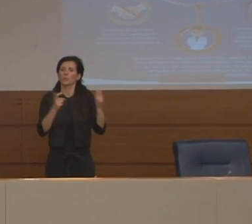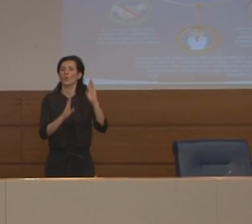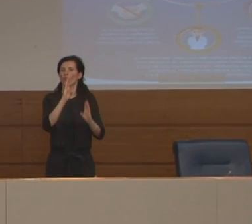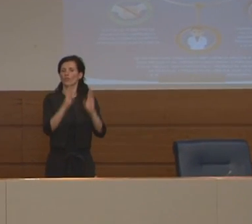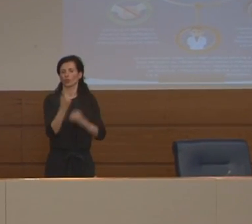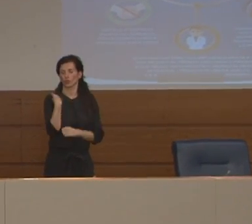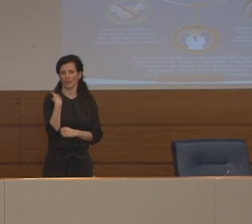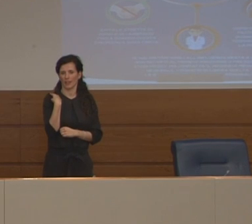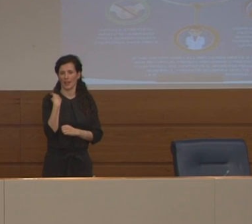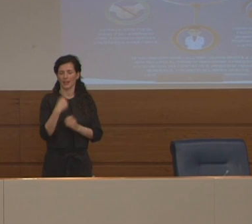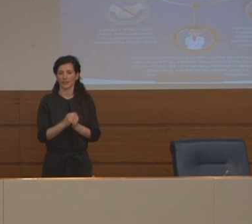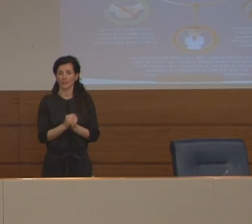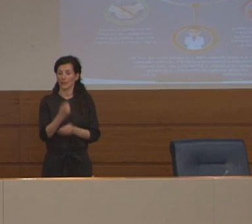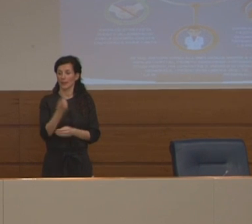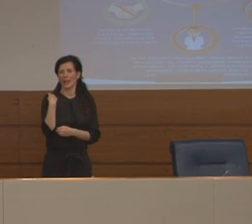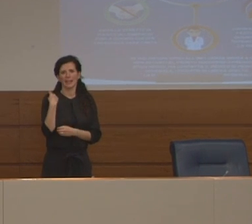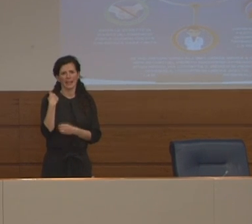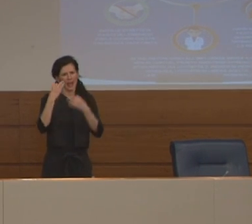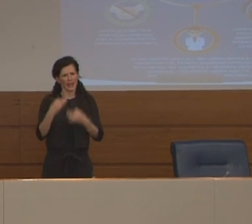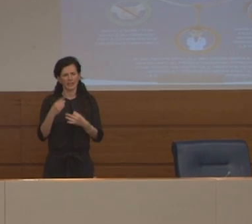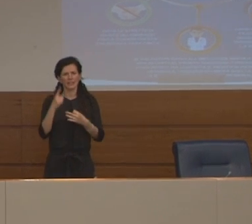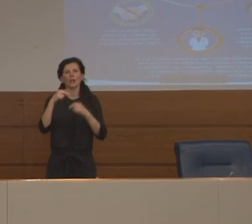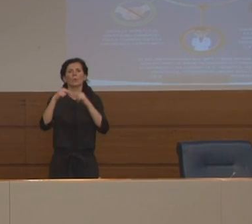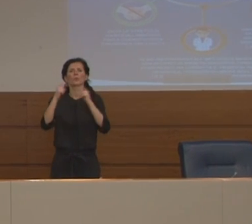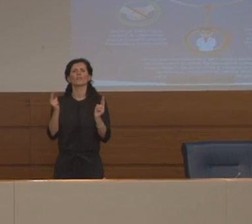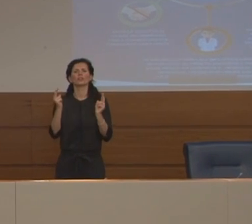Rispetto al dato di ieri voglio segnalare che la Provincia Autonoma di